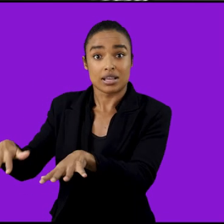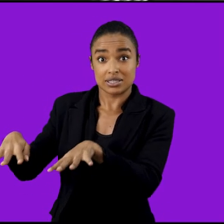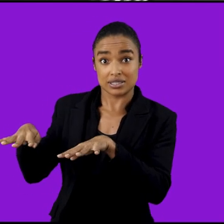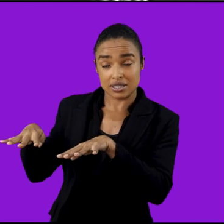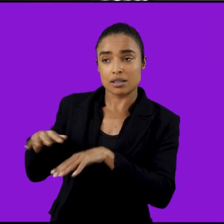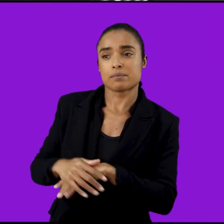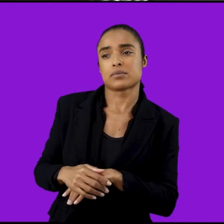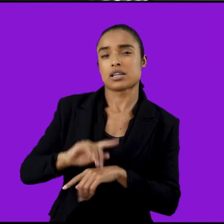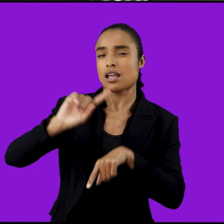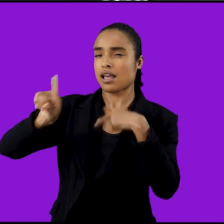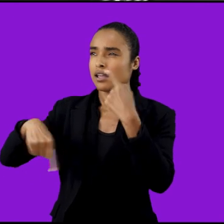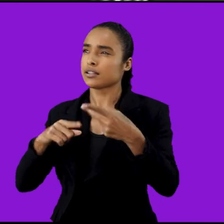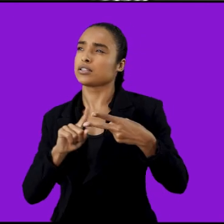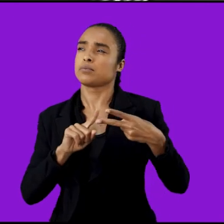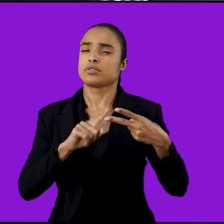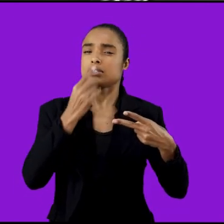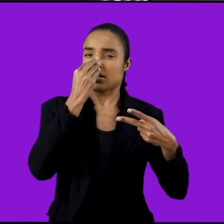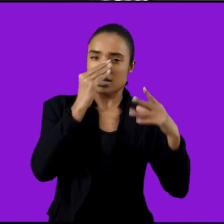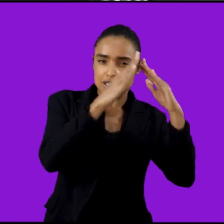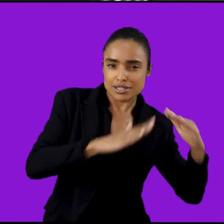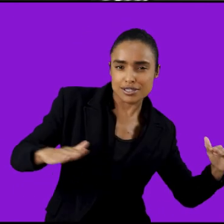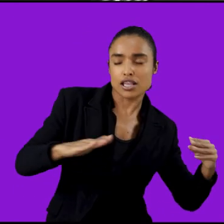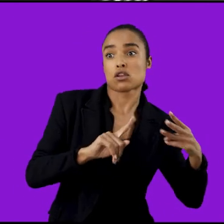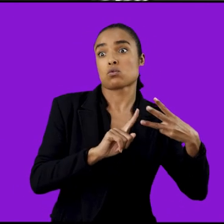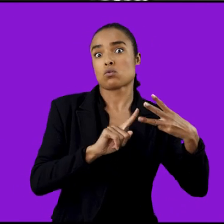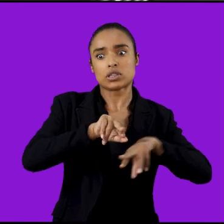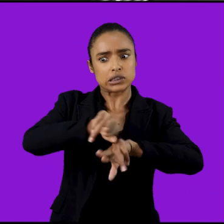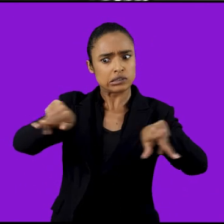foi pra Academia Brasileira de Circo. Foi prova até chegar no Anhembi. A gente passou